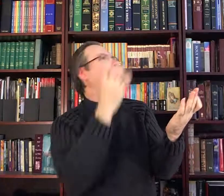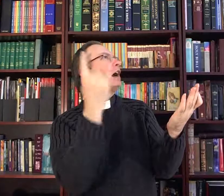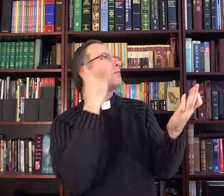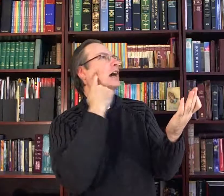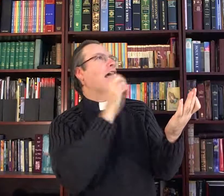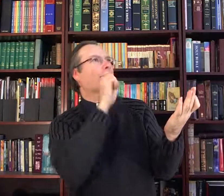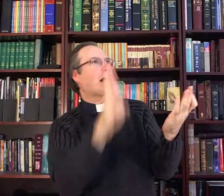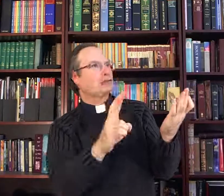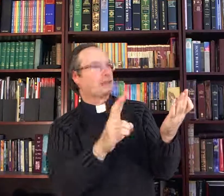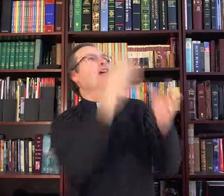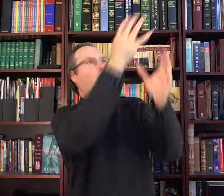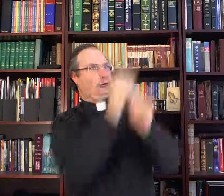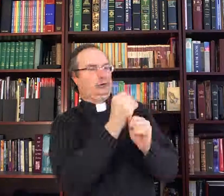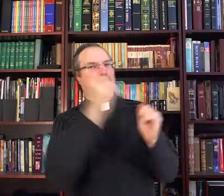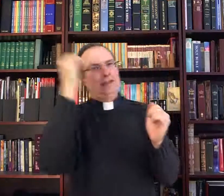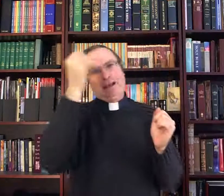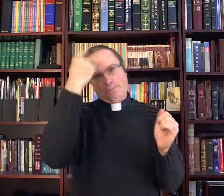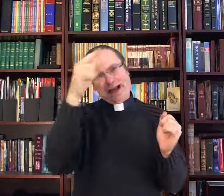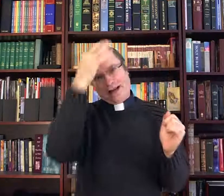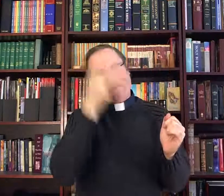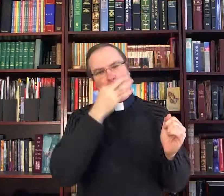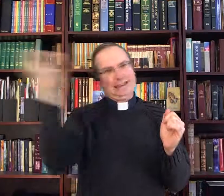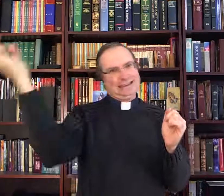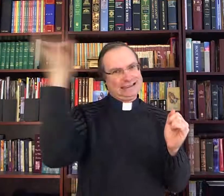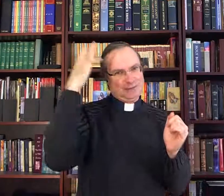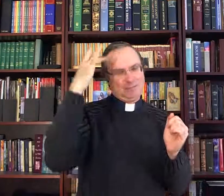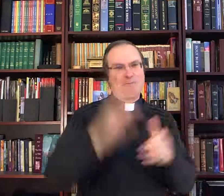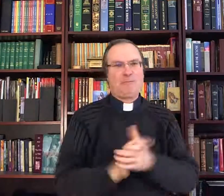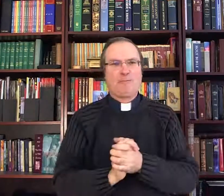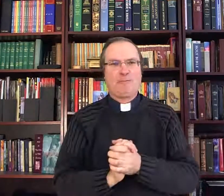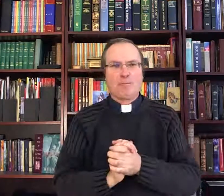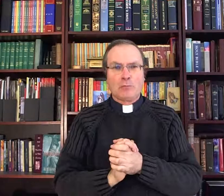et appris l'évangile qu’on a reçu par la foi l’Esprit.